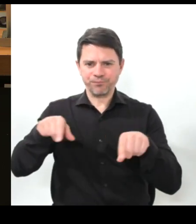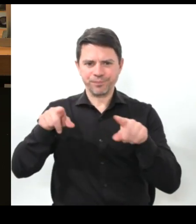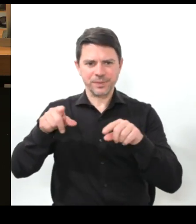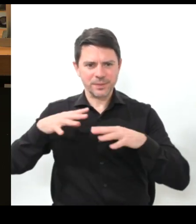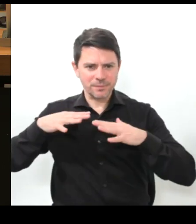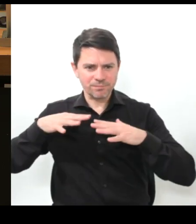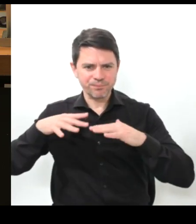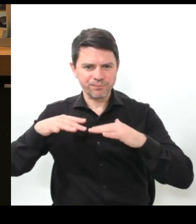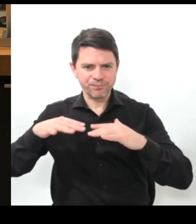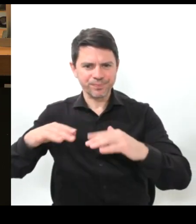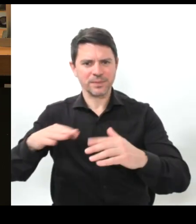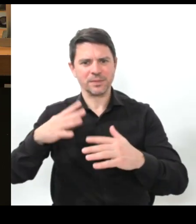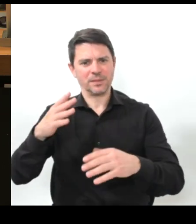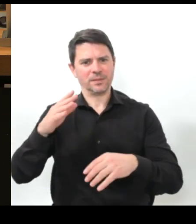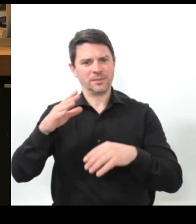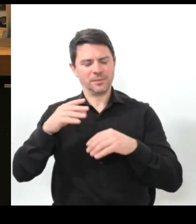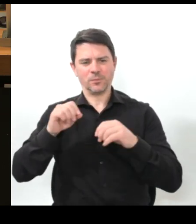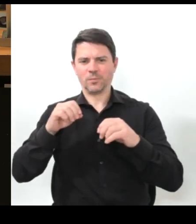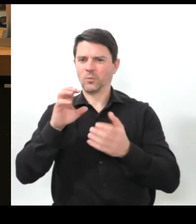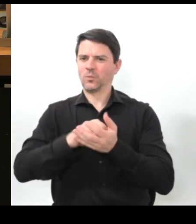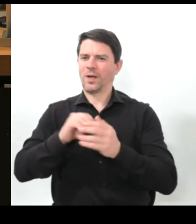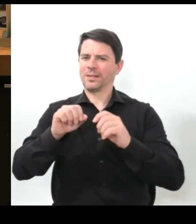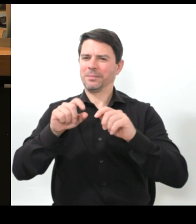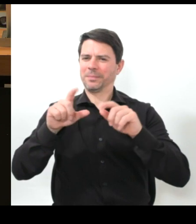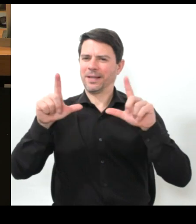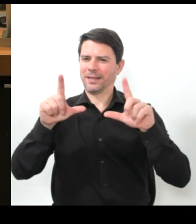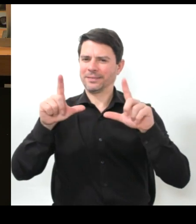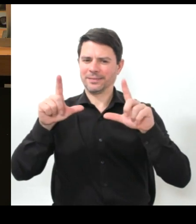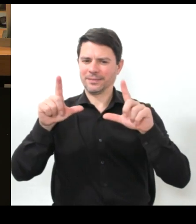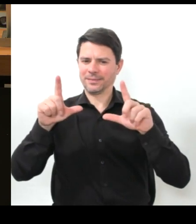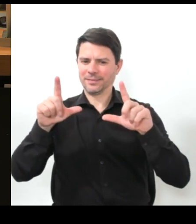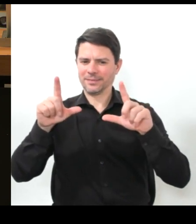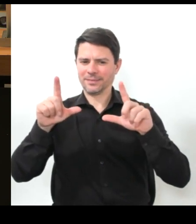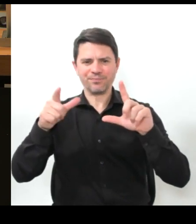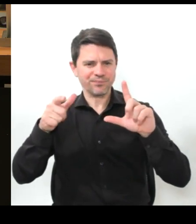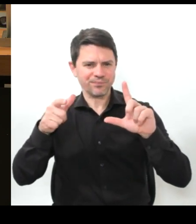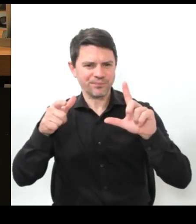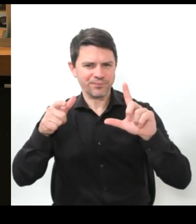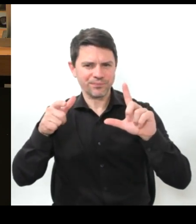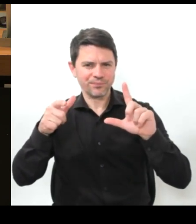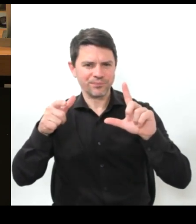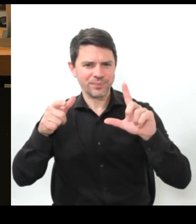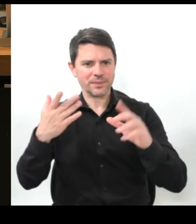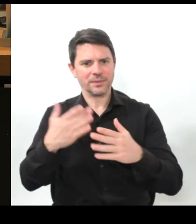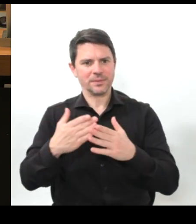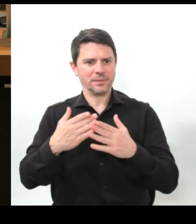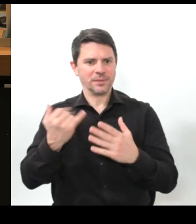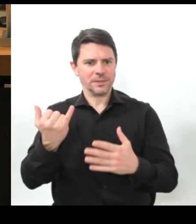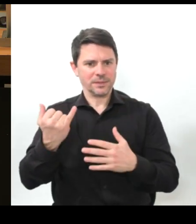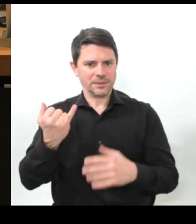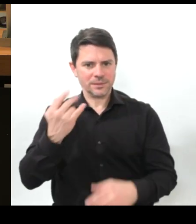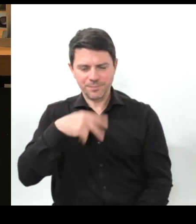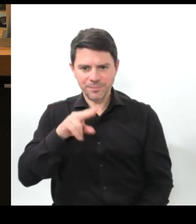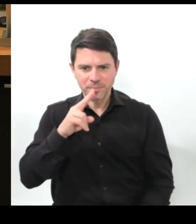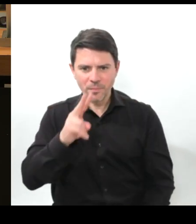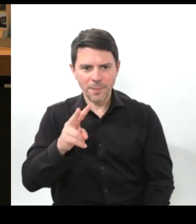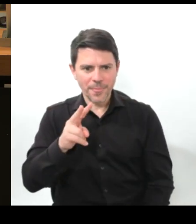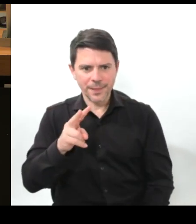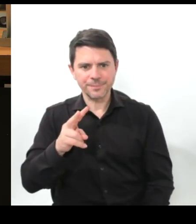Beispiel bei Flächen, die von außen nicht sichtbar sind Typischerweise also auf Dächern bei Denkmalen, die dadurch wieder voranstellte, noch beeinträchtigt werden.